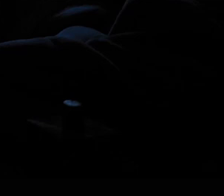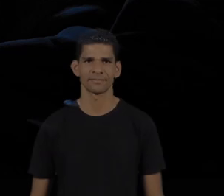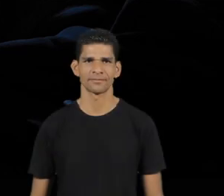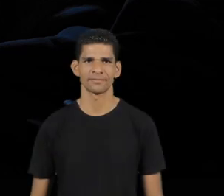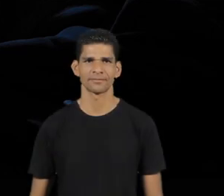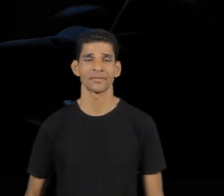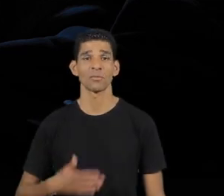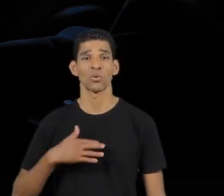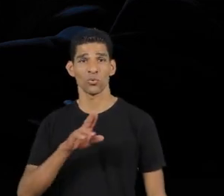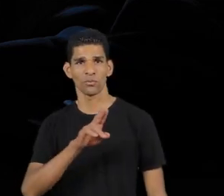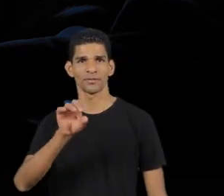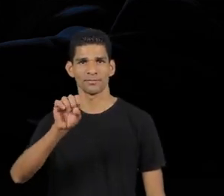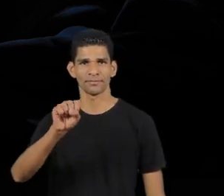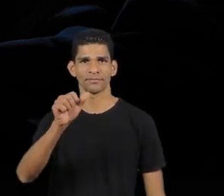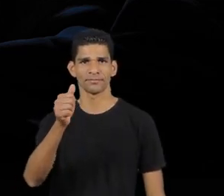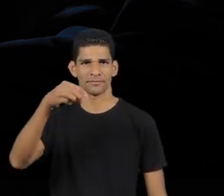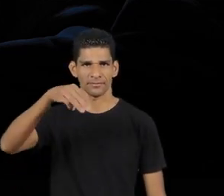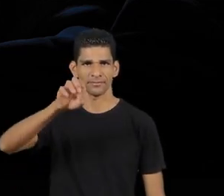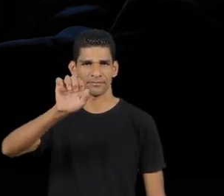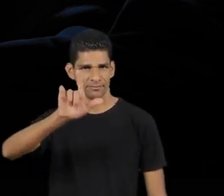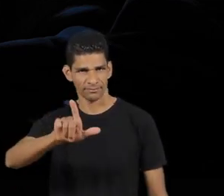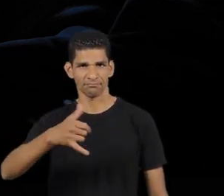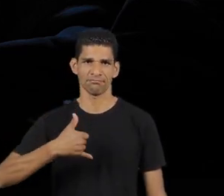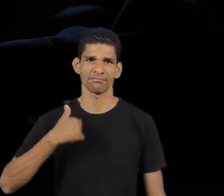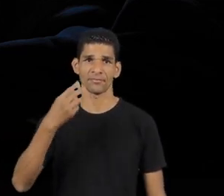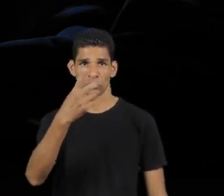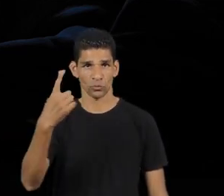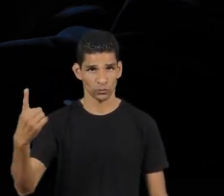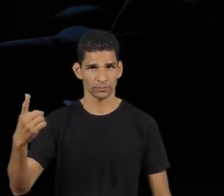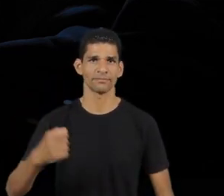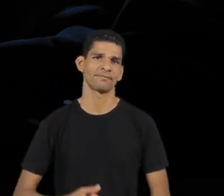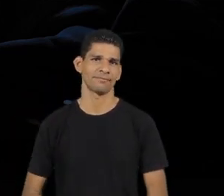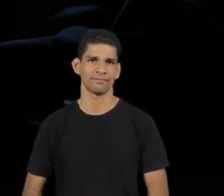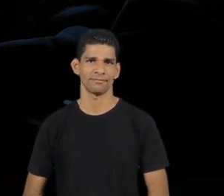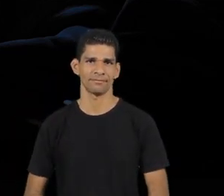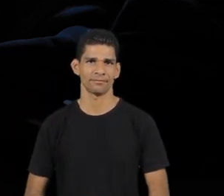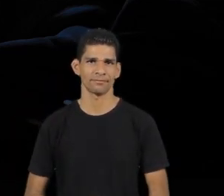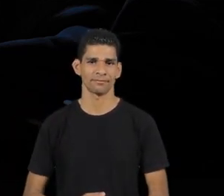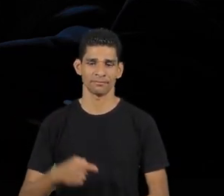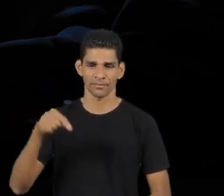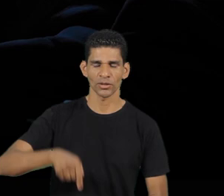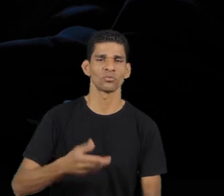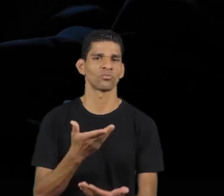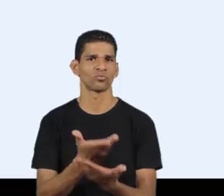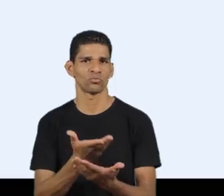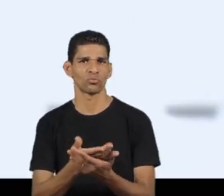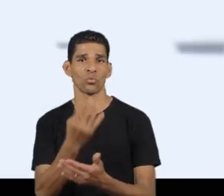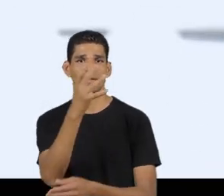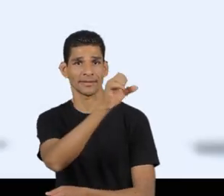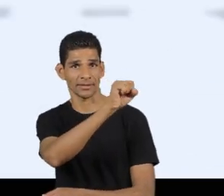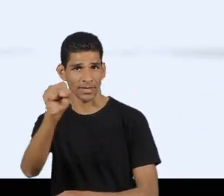Meu nome é Samuel Augusto Seiffert, tenho 21 anos, sou acadêmico do 4º semestre